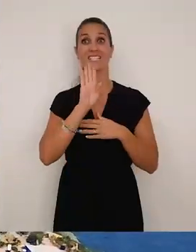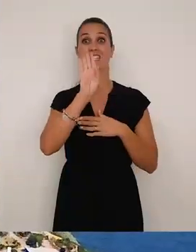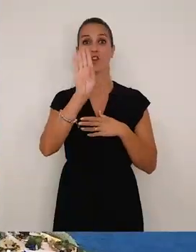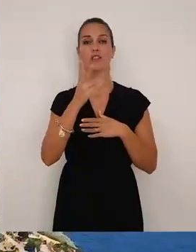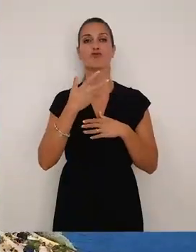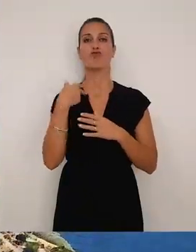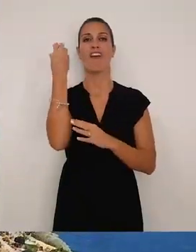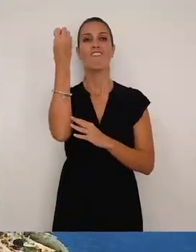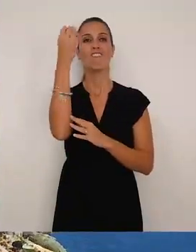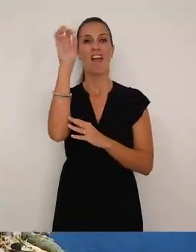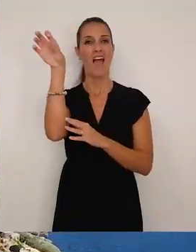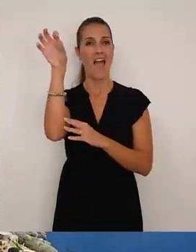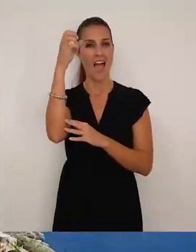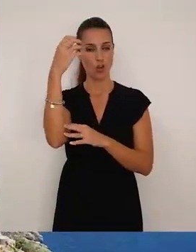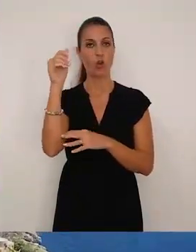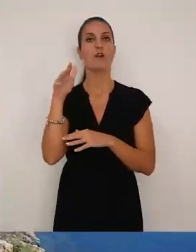A fronteggiare l’edificio si erge il faro